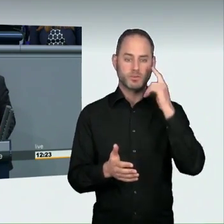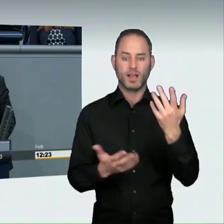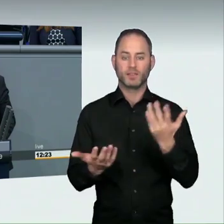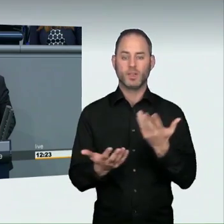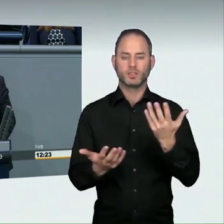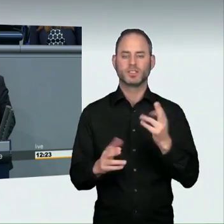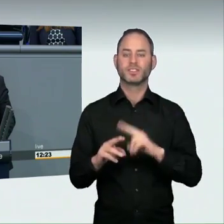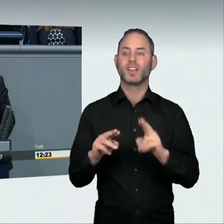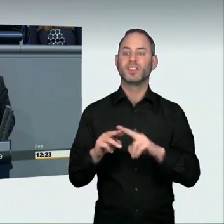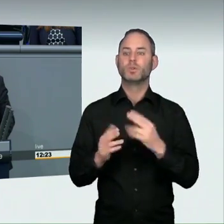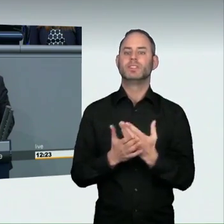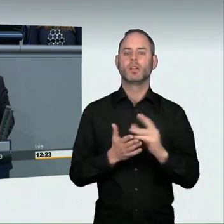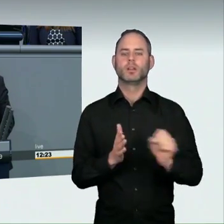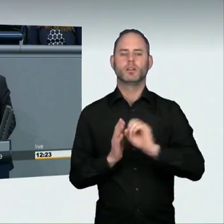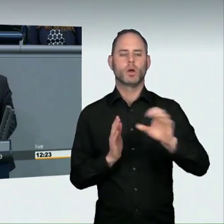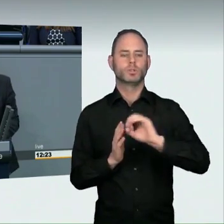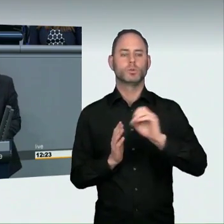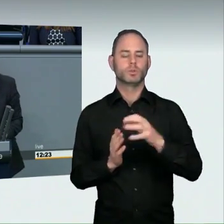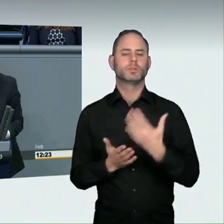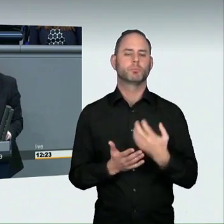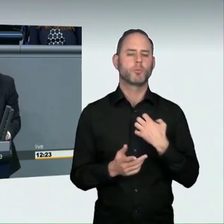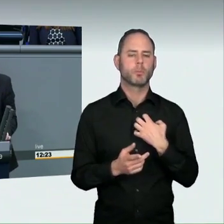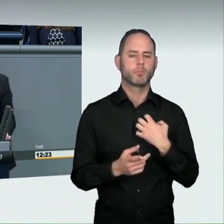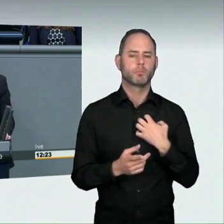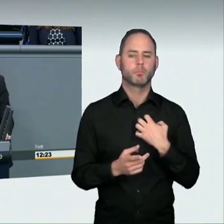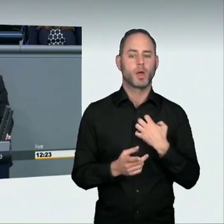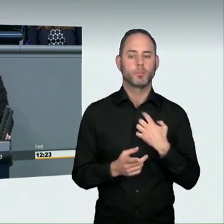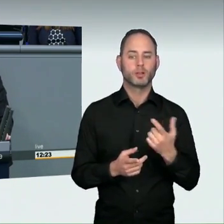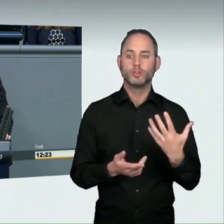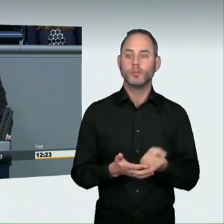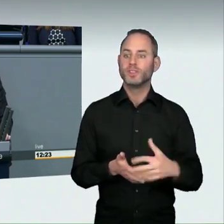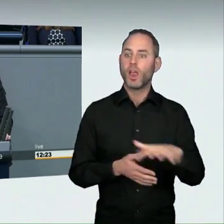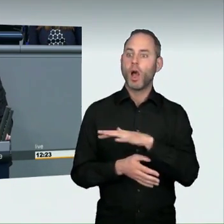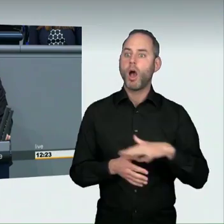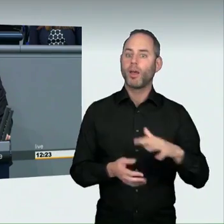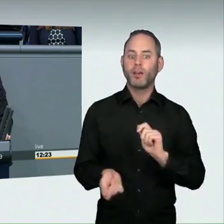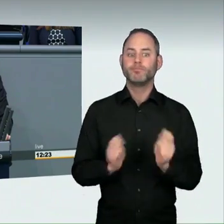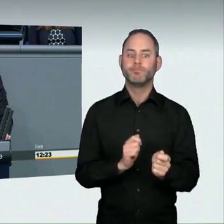in unseren Städten unerträglich. (Applaus)